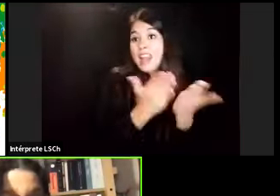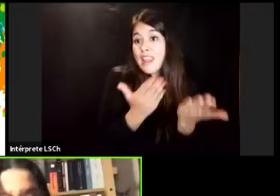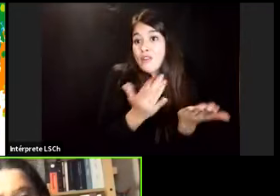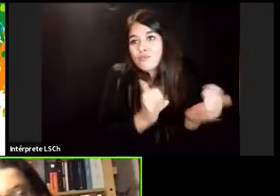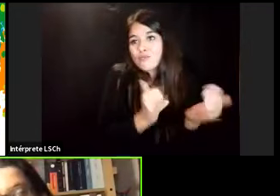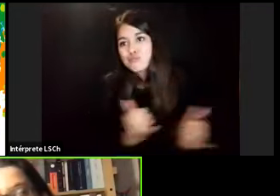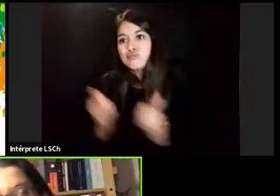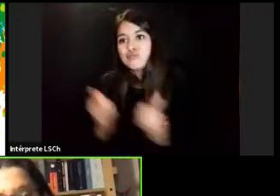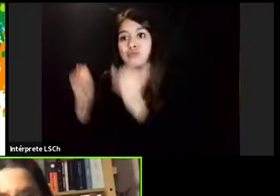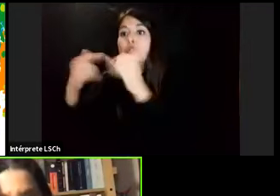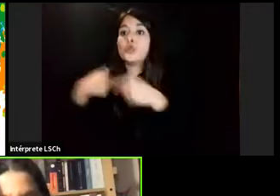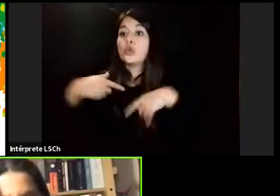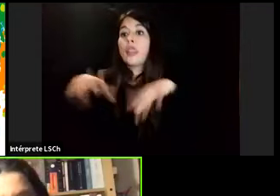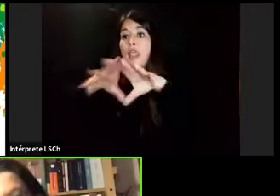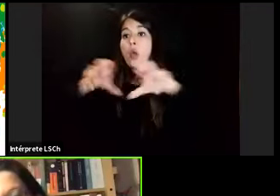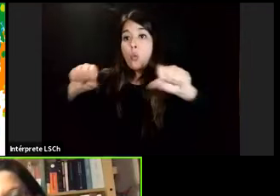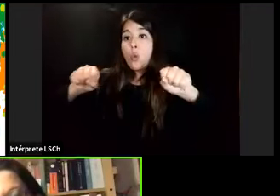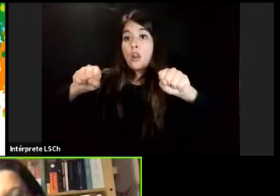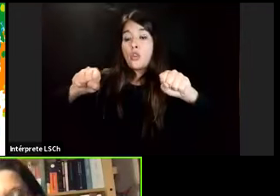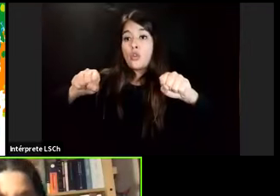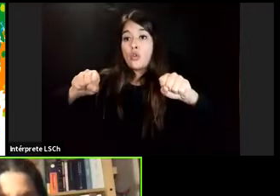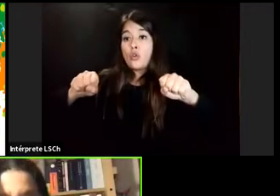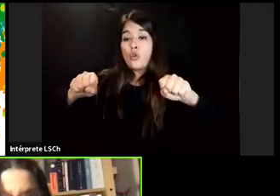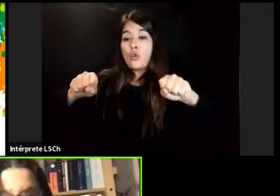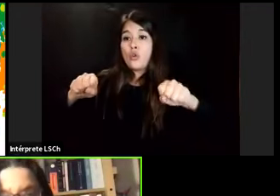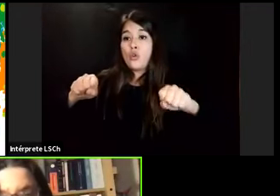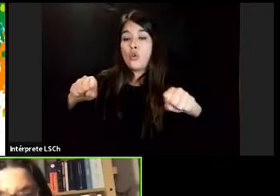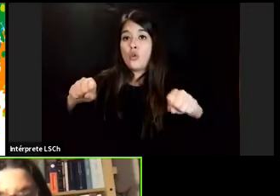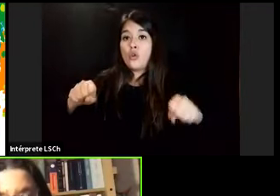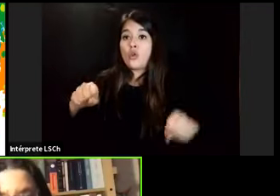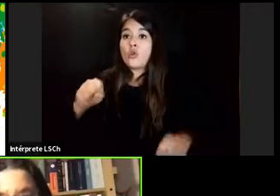acuerdo con el término que usó esa